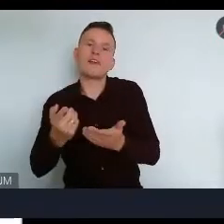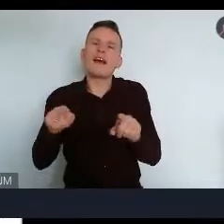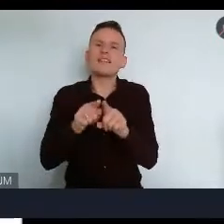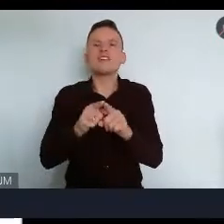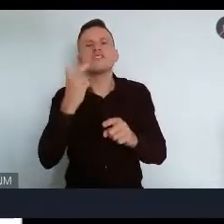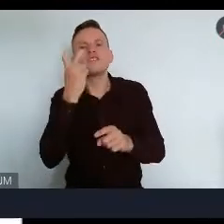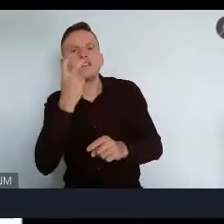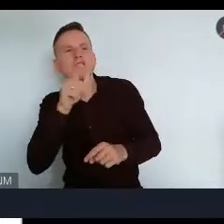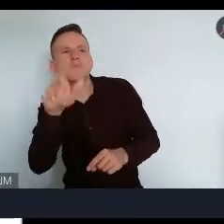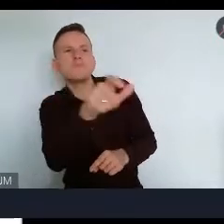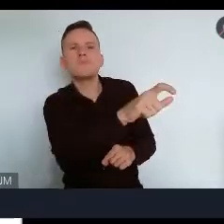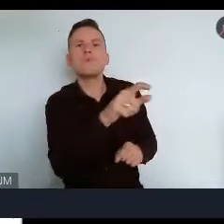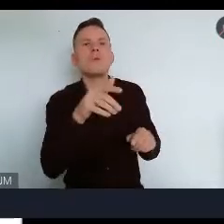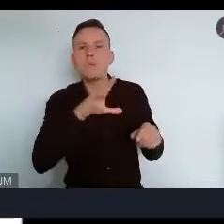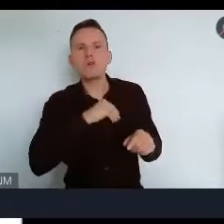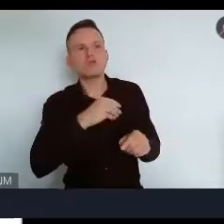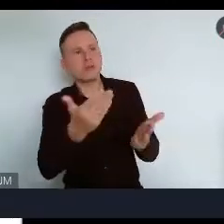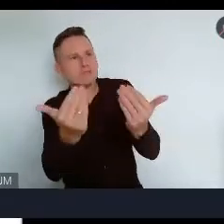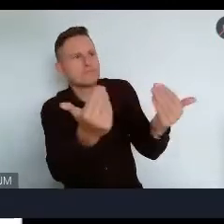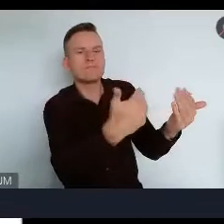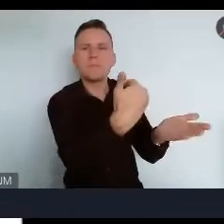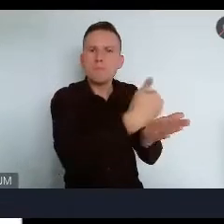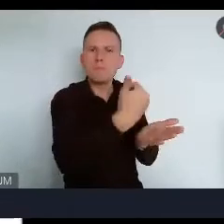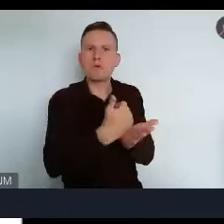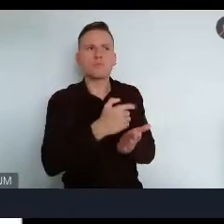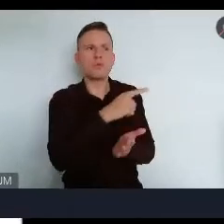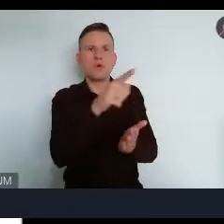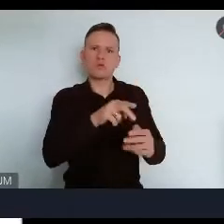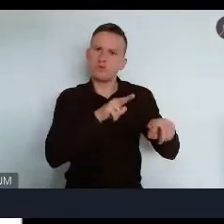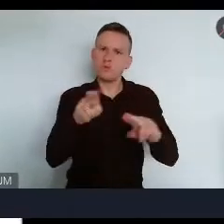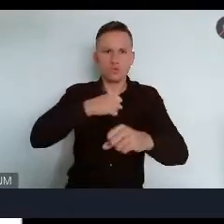aby wnieśli swój wkład w obszary, w których istnieje miejsce na poprawę.